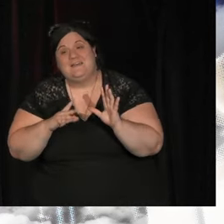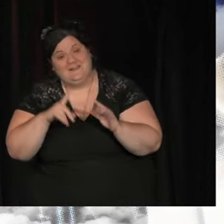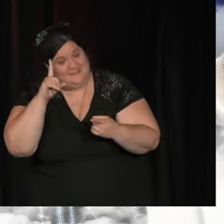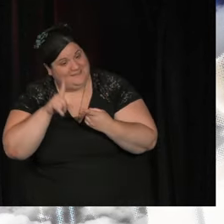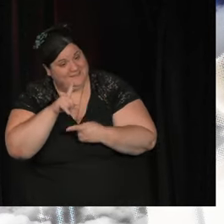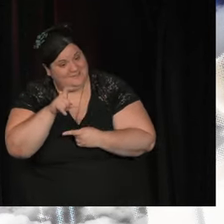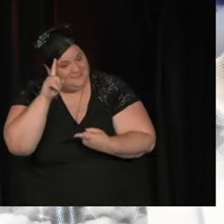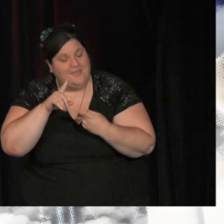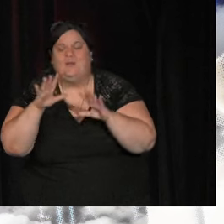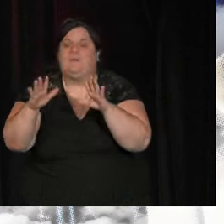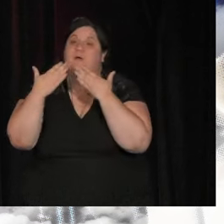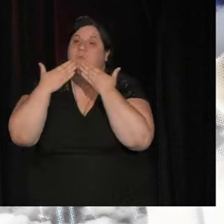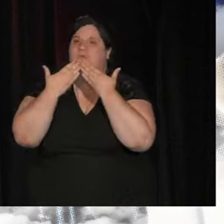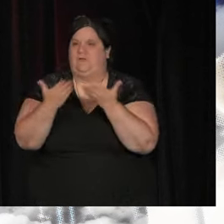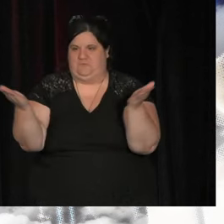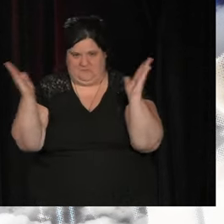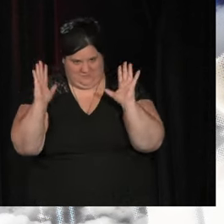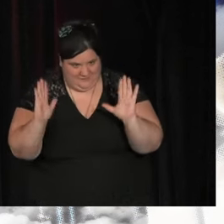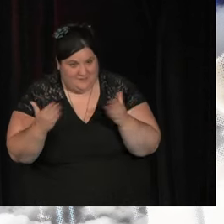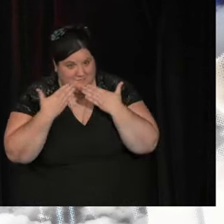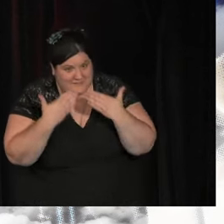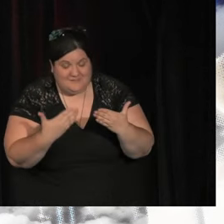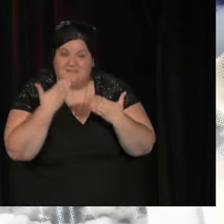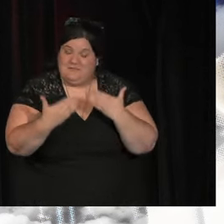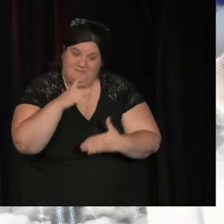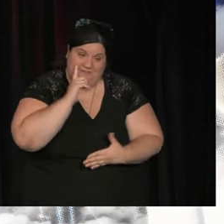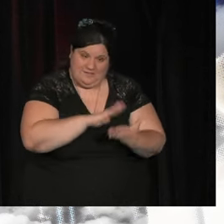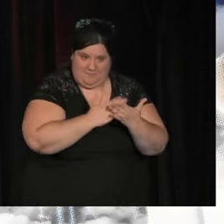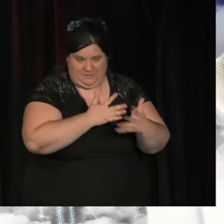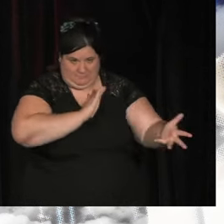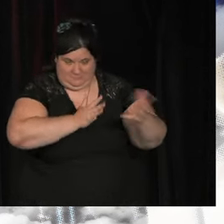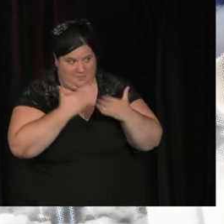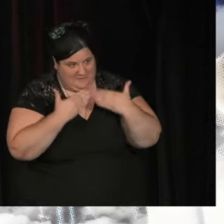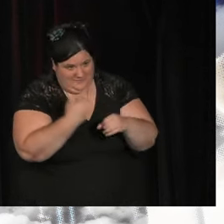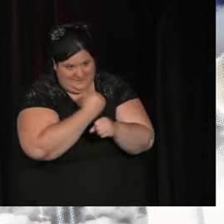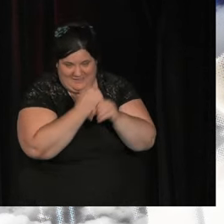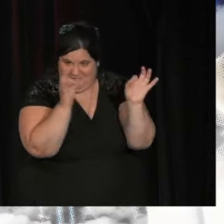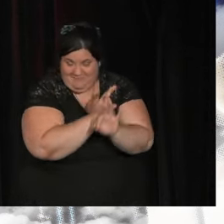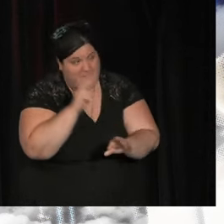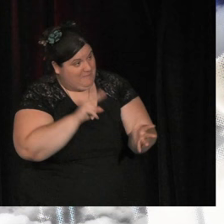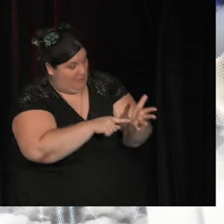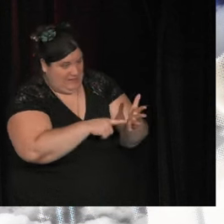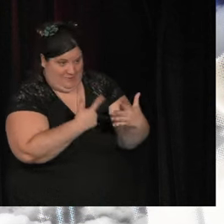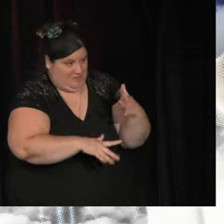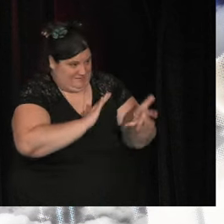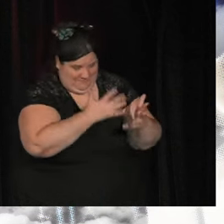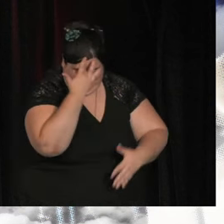Déjà, bonsoir à tous, merci. Bonsoir. Merci aux trois traductrices qui ont fait un travail formidable même si je ne comprends pas le langage des signes. J'ai deux questions.